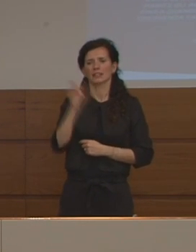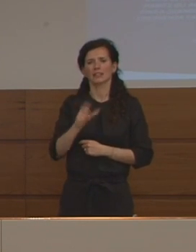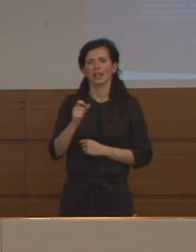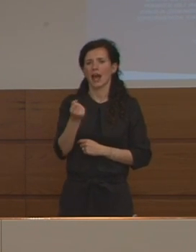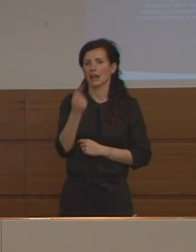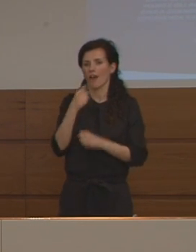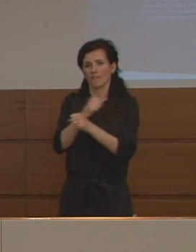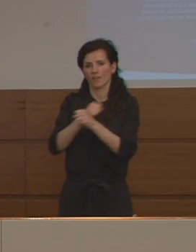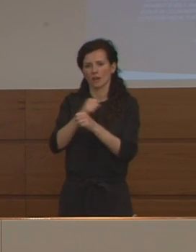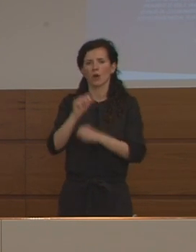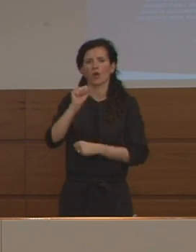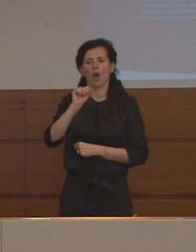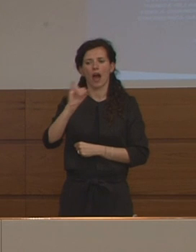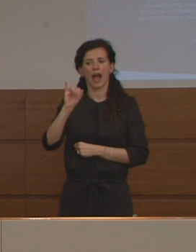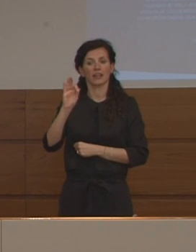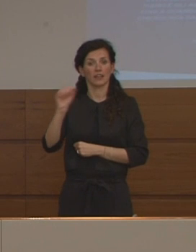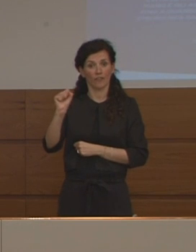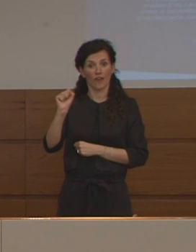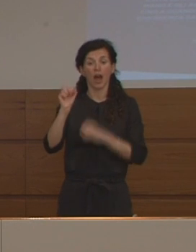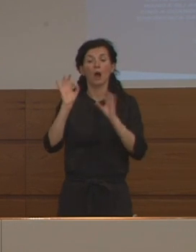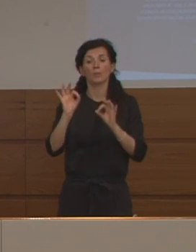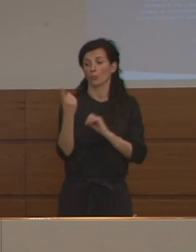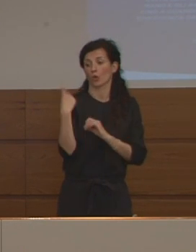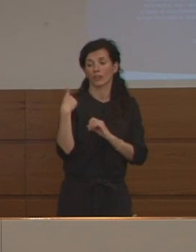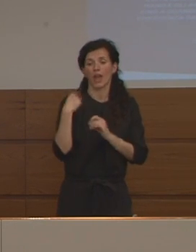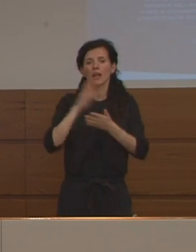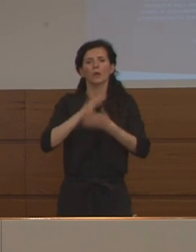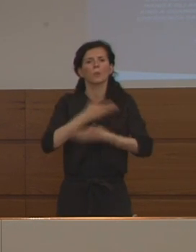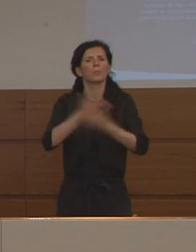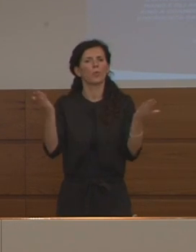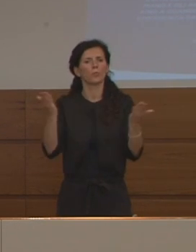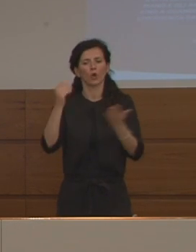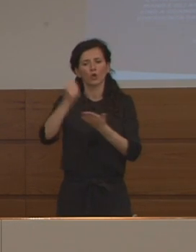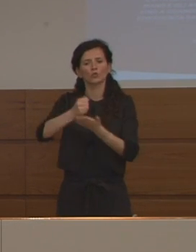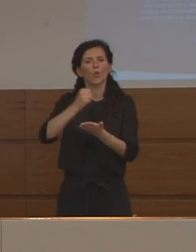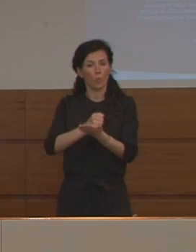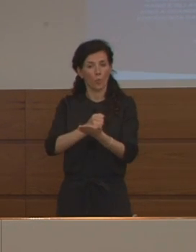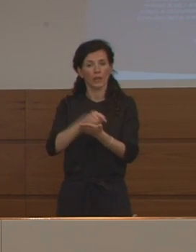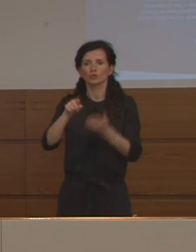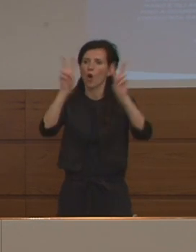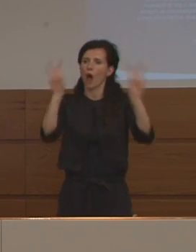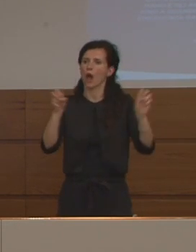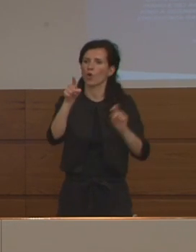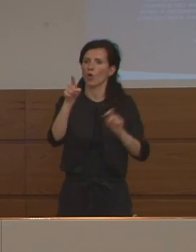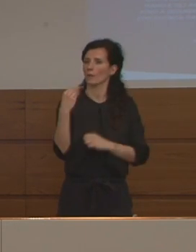Il sito dell'AIFA che ieri ha pubblicato un documento su questo tema